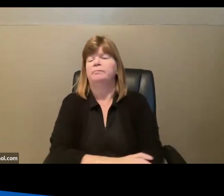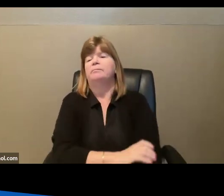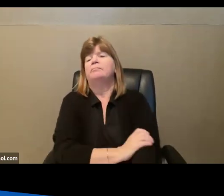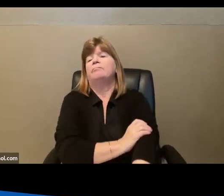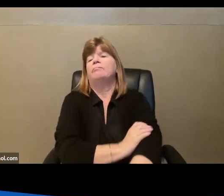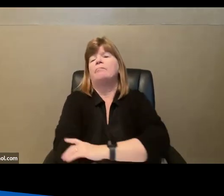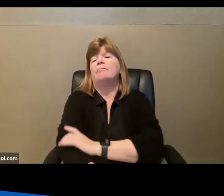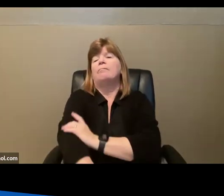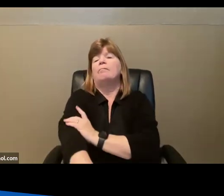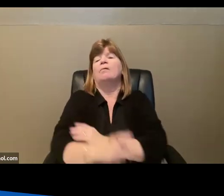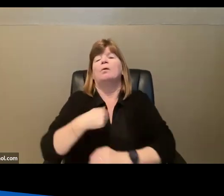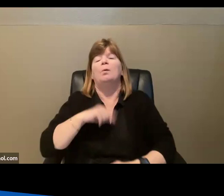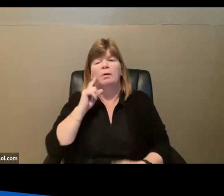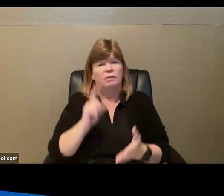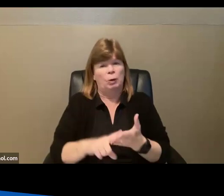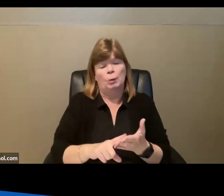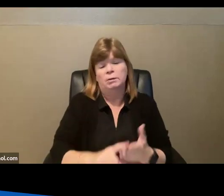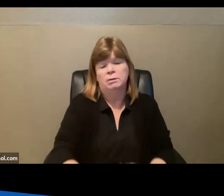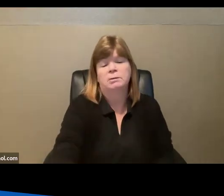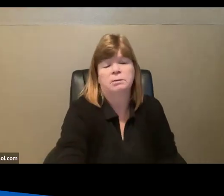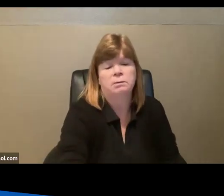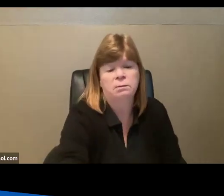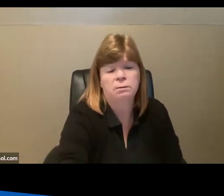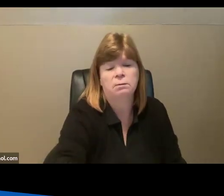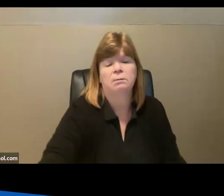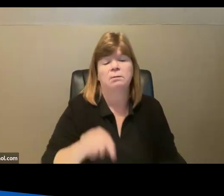Lo que hemos descubierto es que, y esto se hizo especialmente…